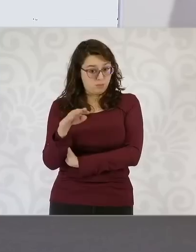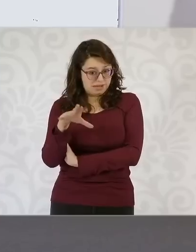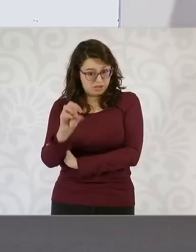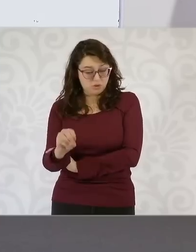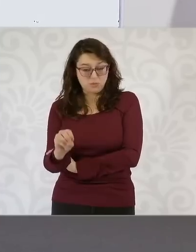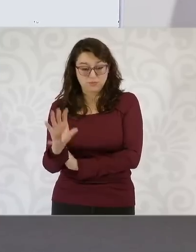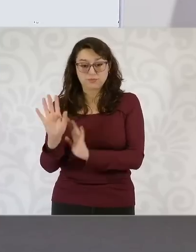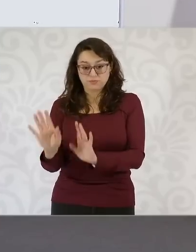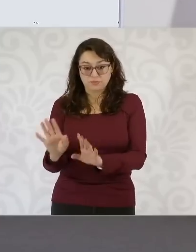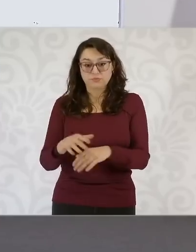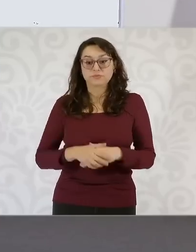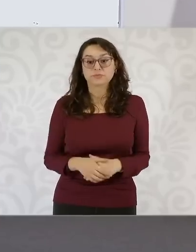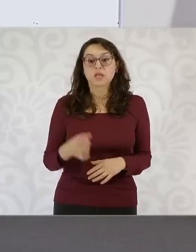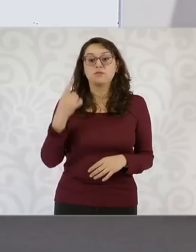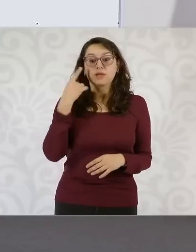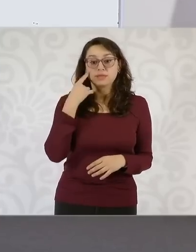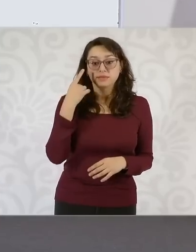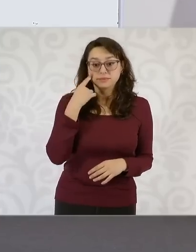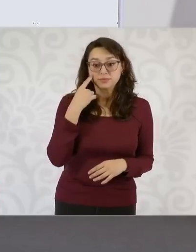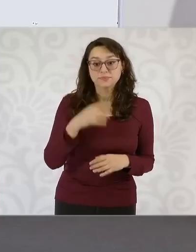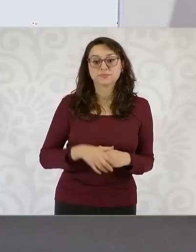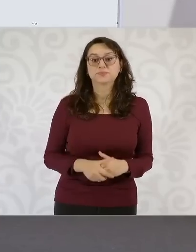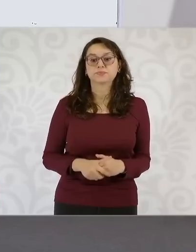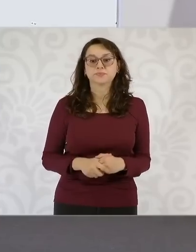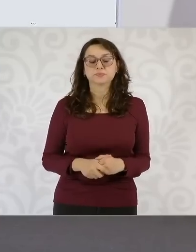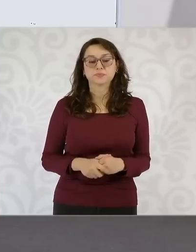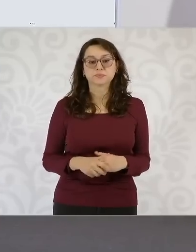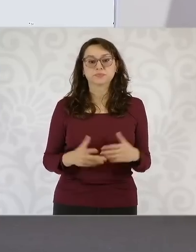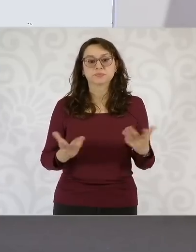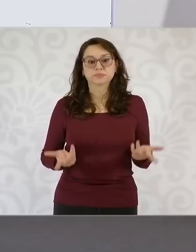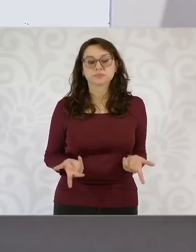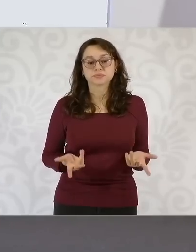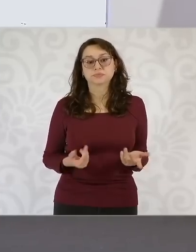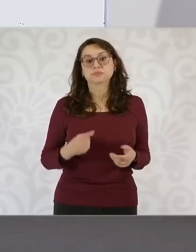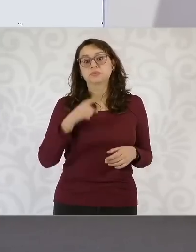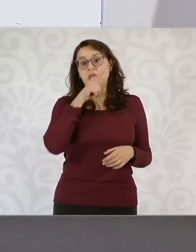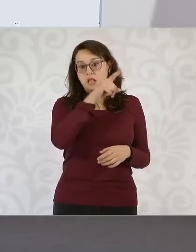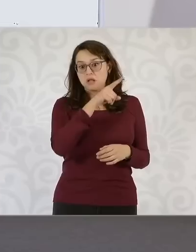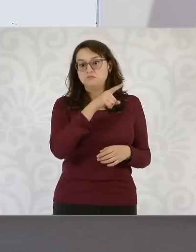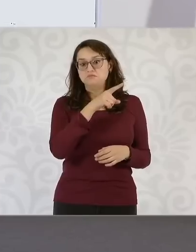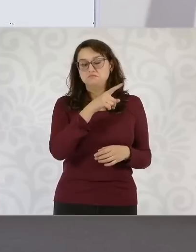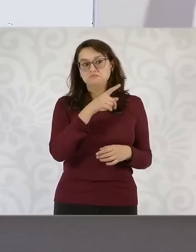con México Cómo le va a Estados Unidos Pues nos vende más nos vende casi